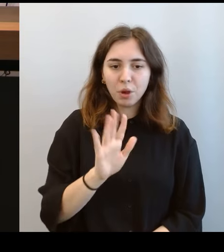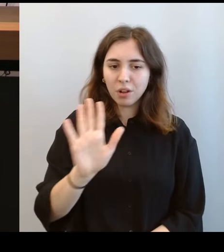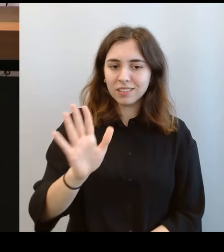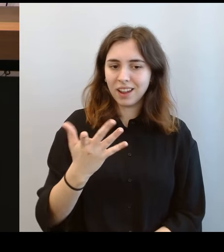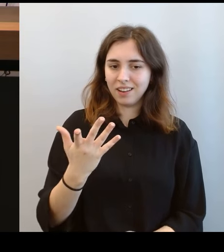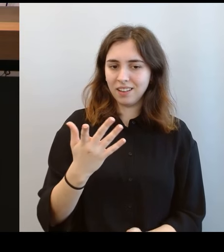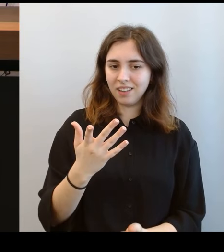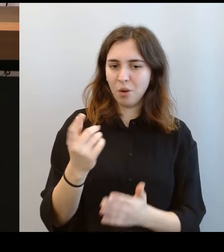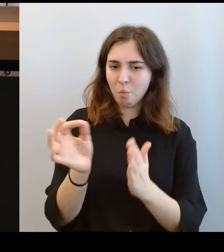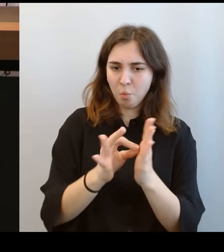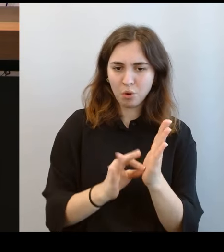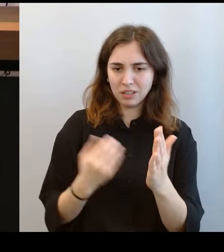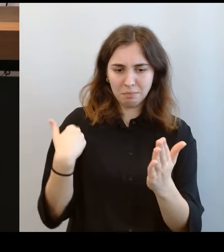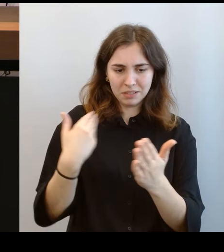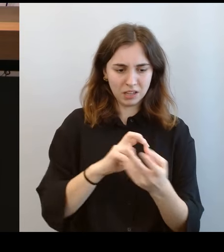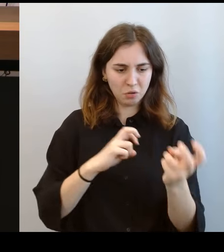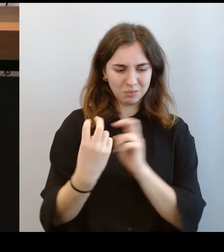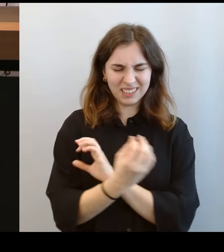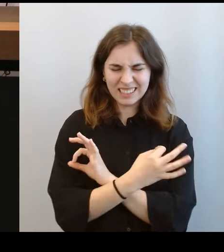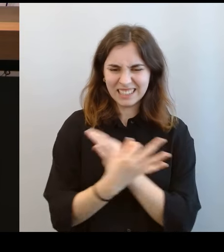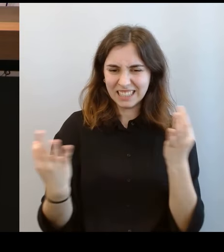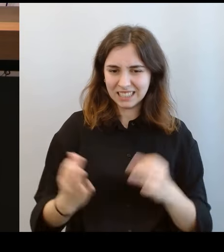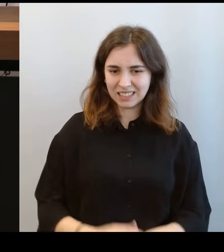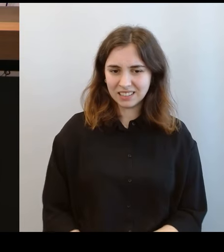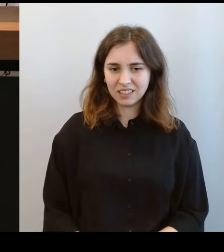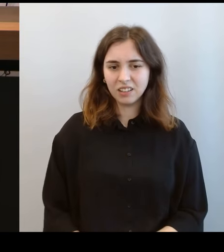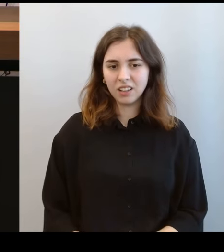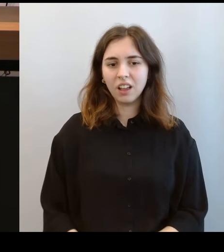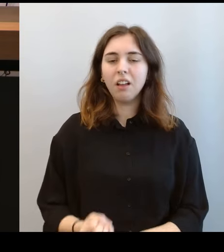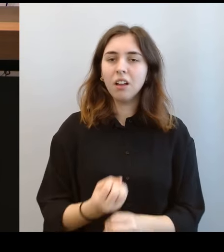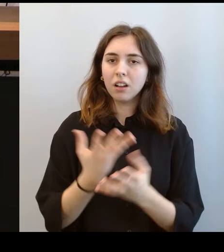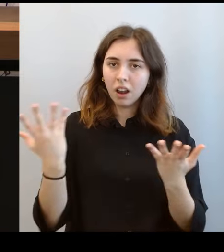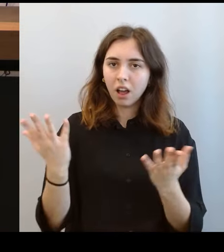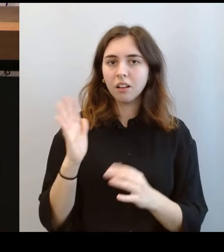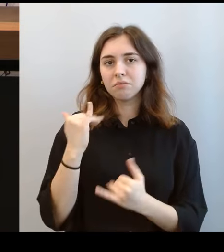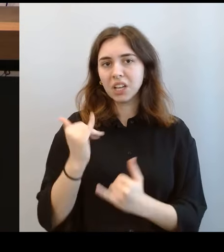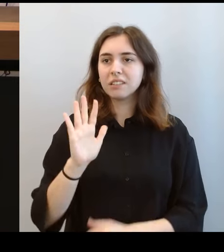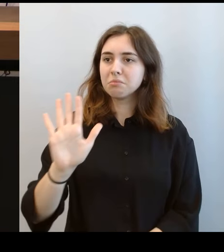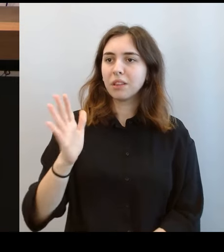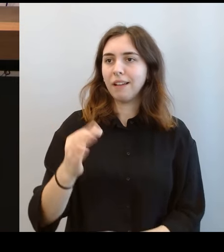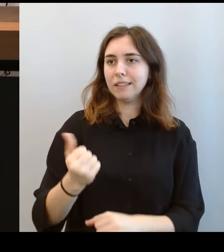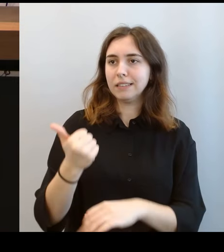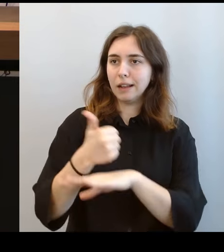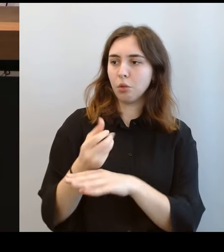Und ehe Sie jetzt versuchen, das Problem an die Vorgänger der ihrer Senatorin weiterzureichen: Es war Frau Dilek Calici, die in ihrer